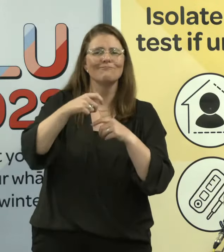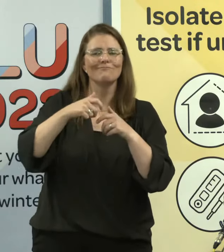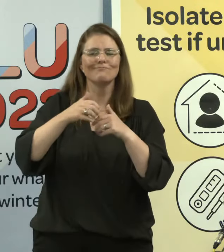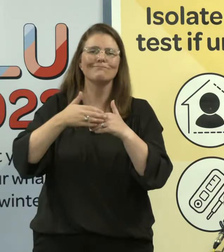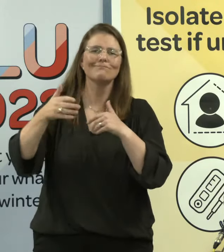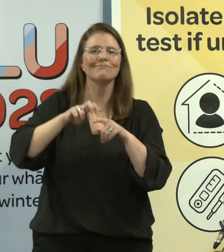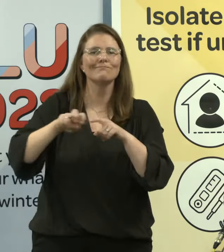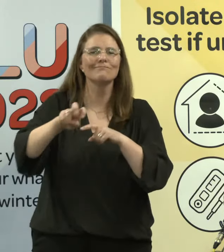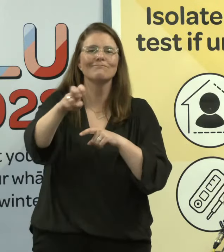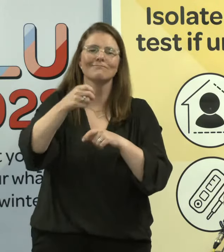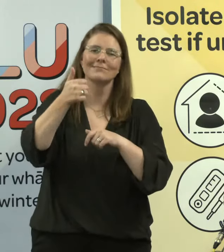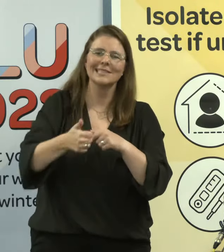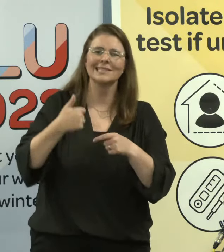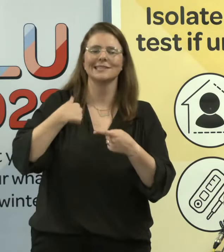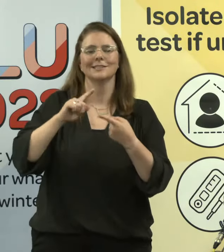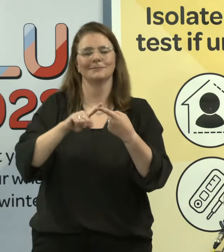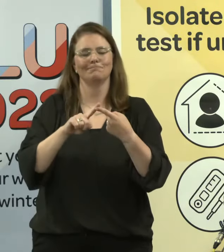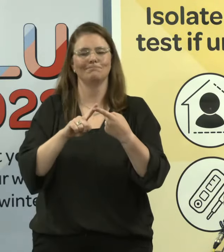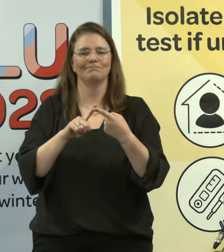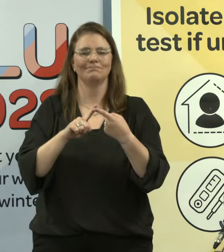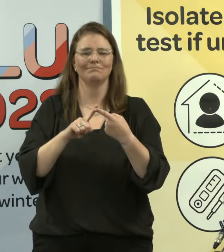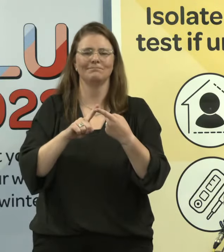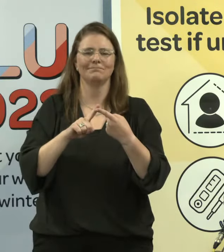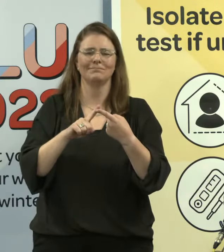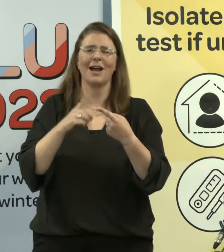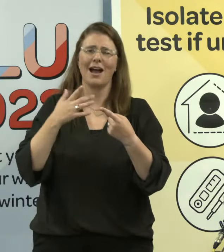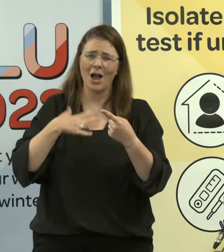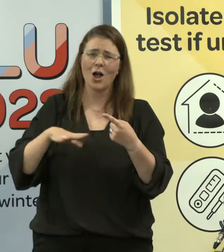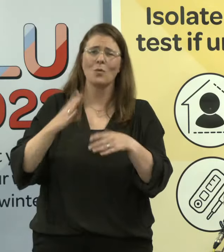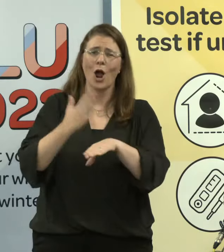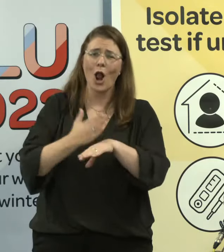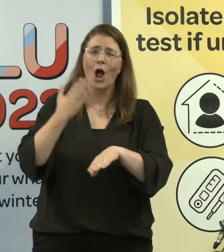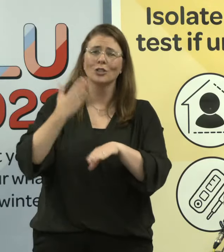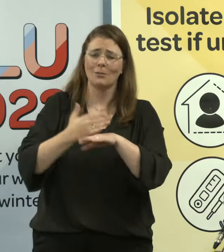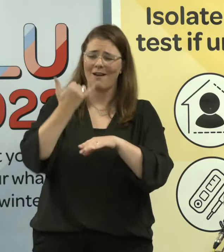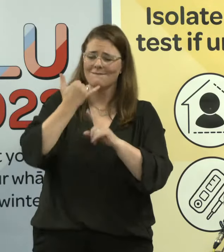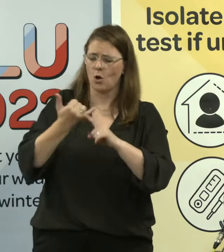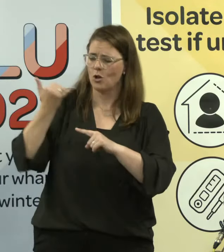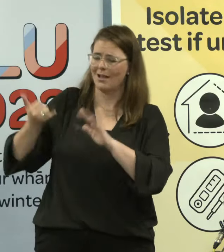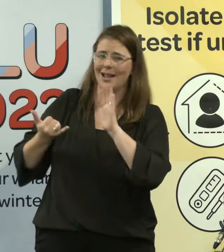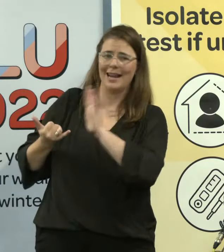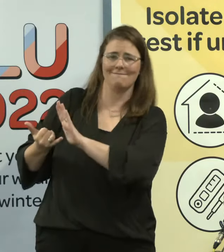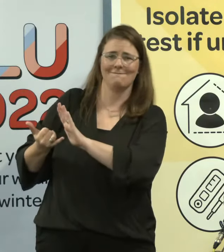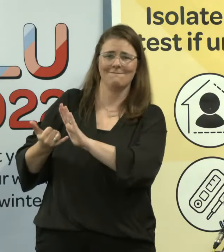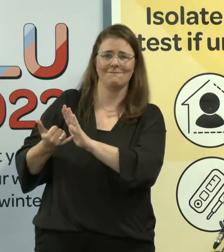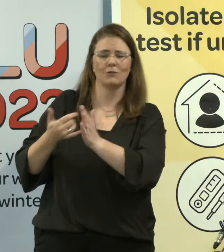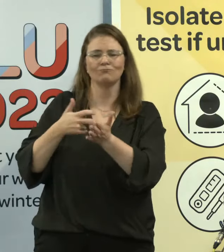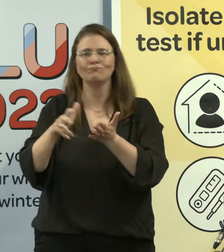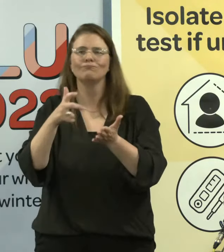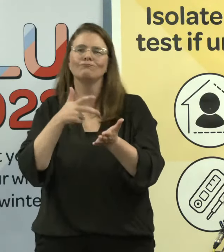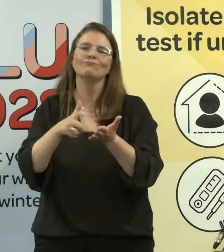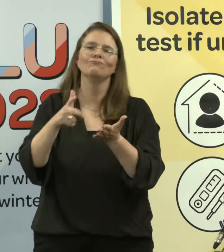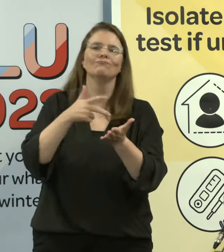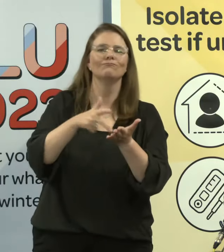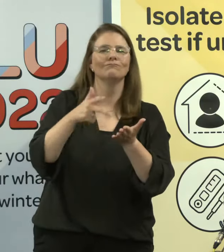ana ki te mahi he wa roa ki te